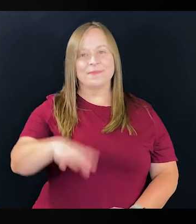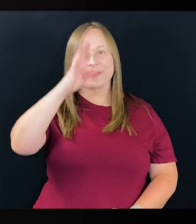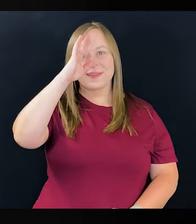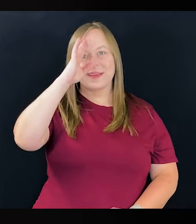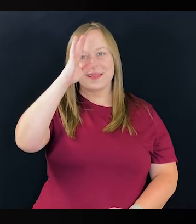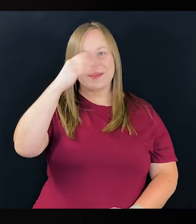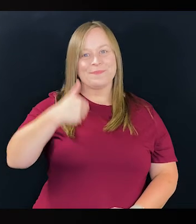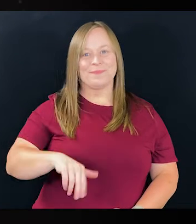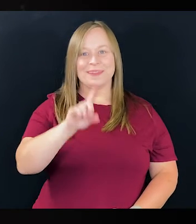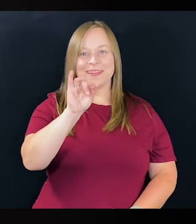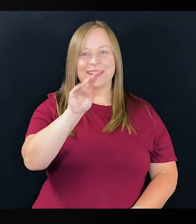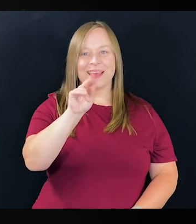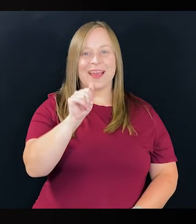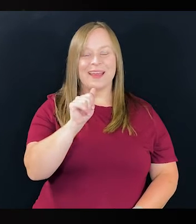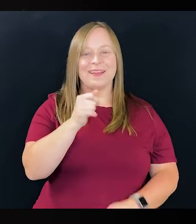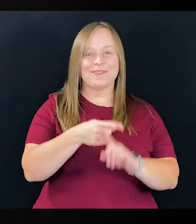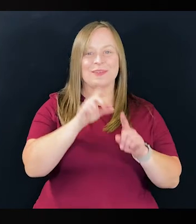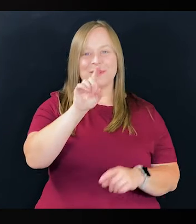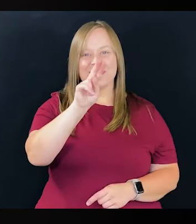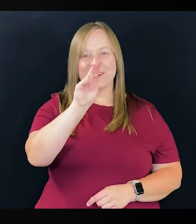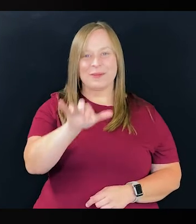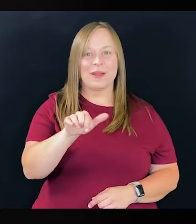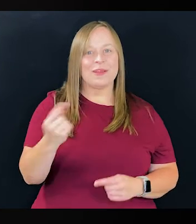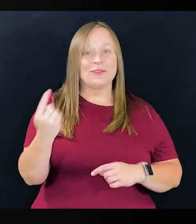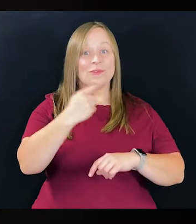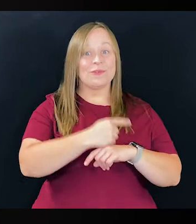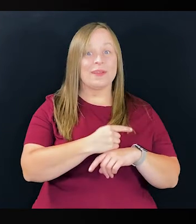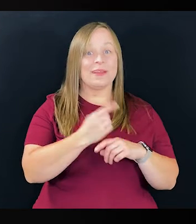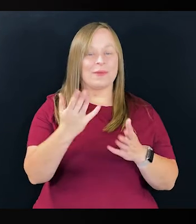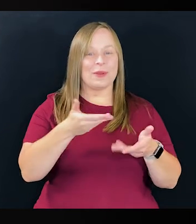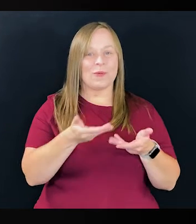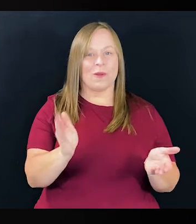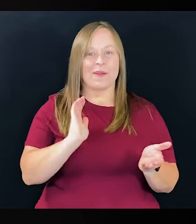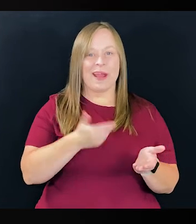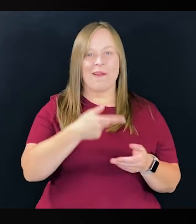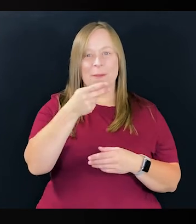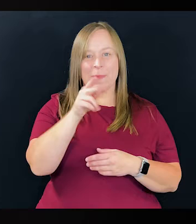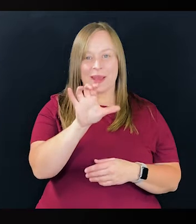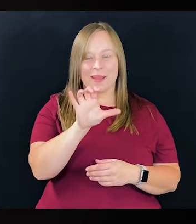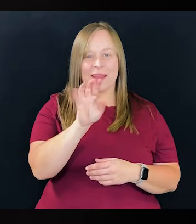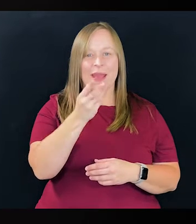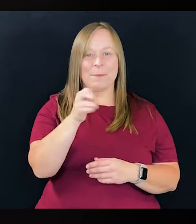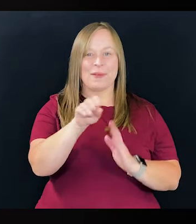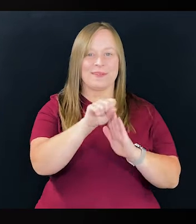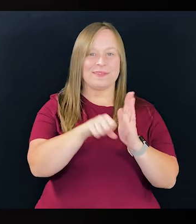Hola, soy Diana, de Disability Rights New York. Y hoy le doy la bienvenida a nuestro podcast